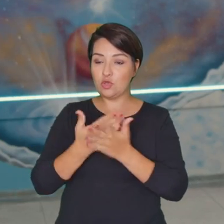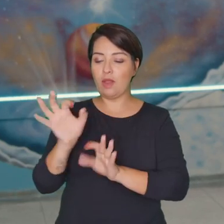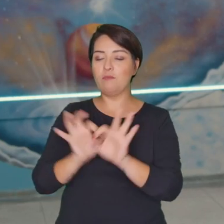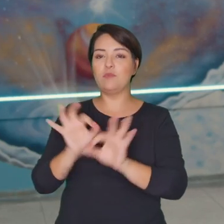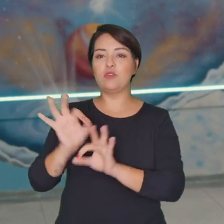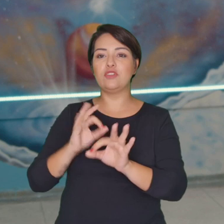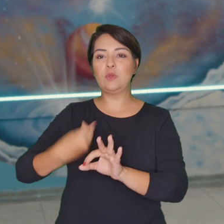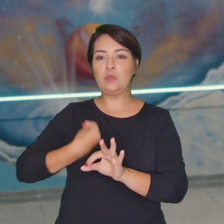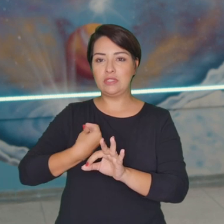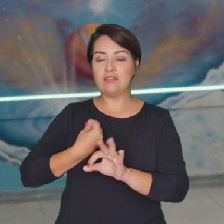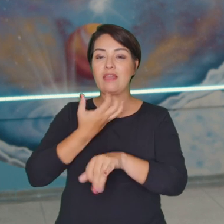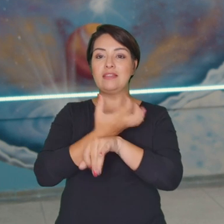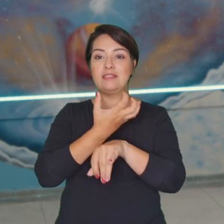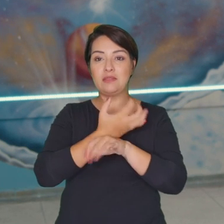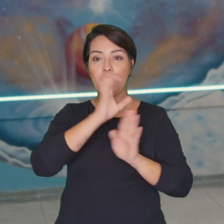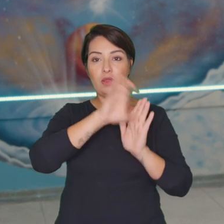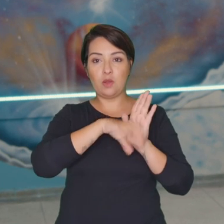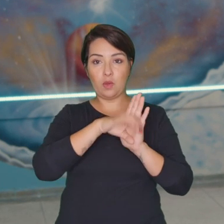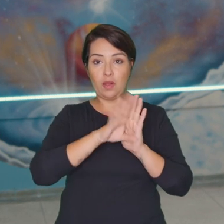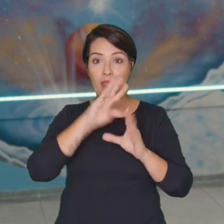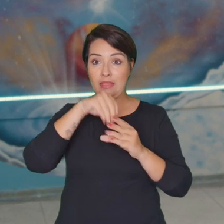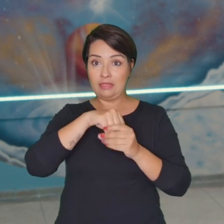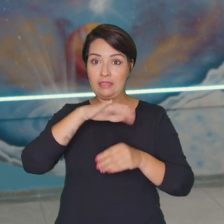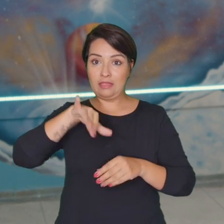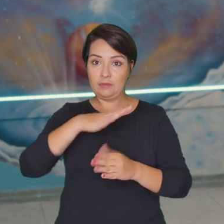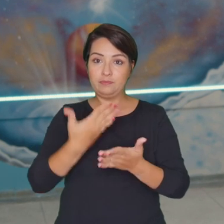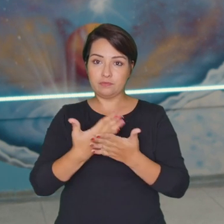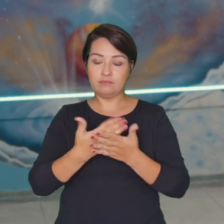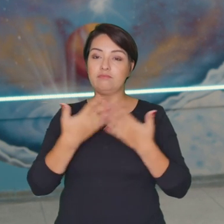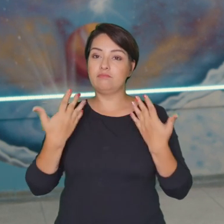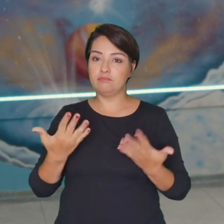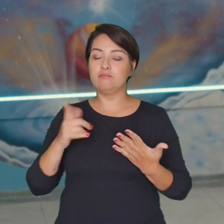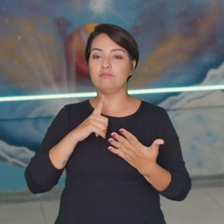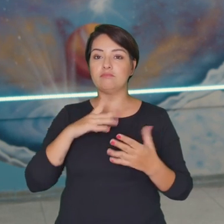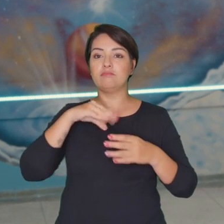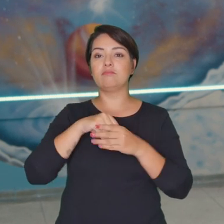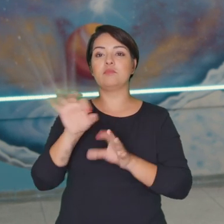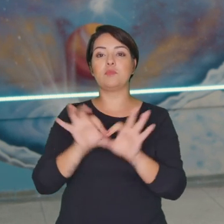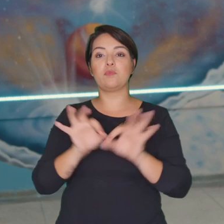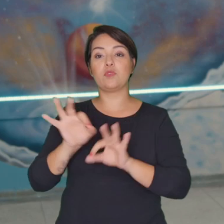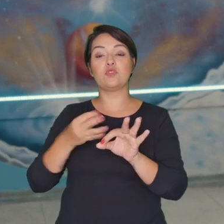que é uma disciplina curricular dentro do horário tradicional da aula. O professor trabalha com isso dentro desse projeto de vida: